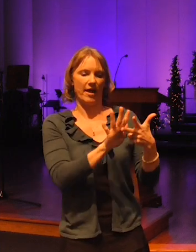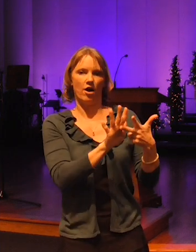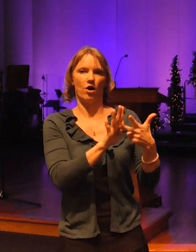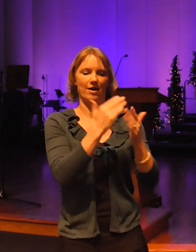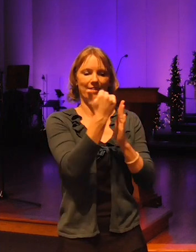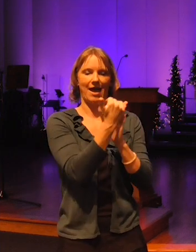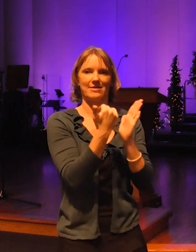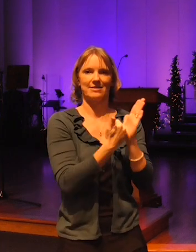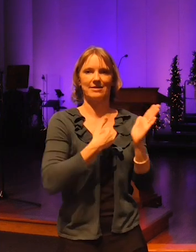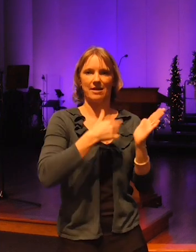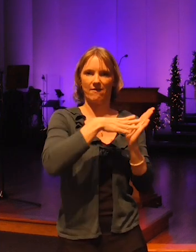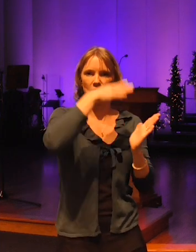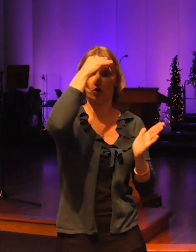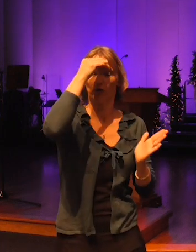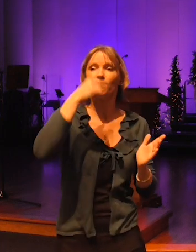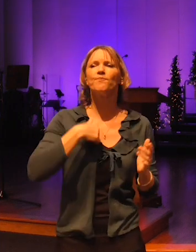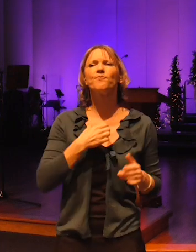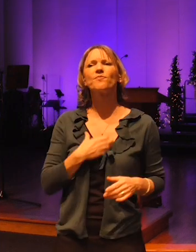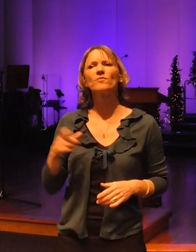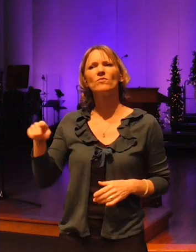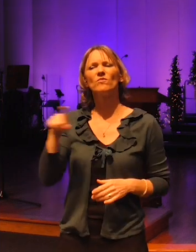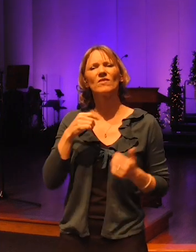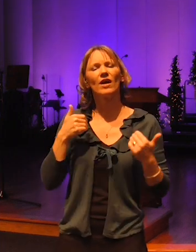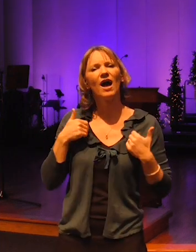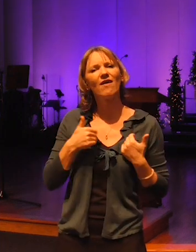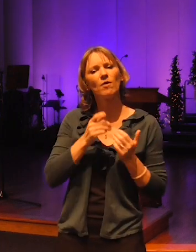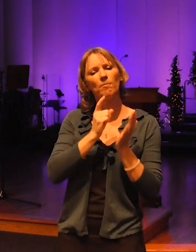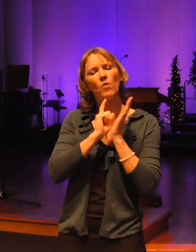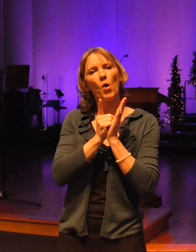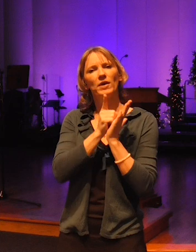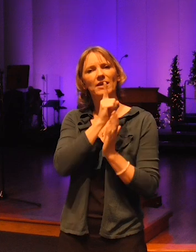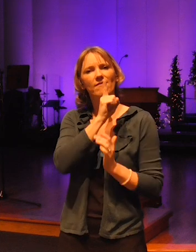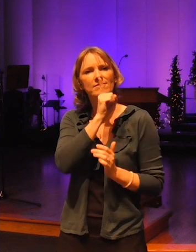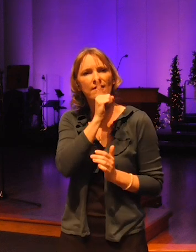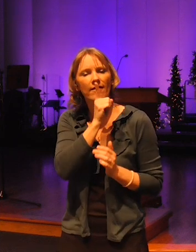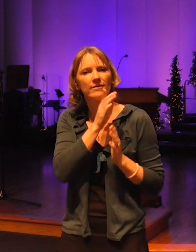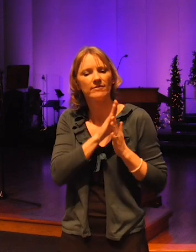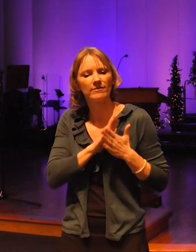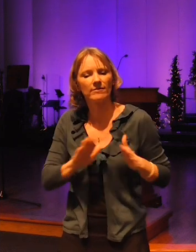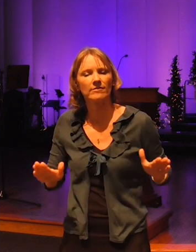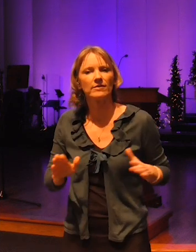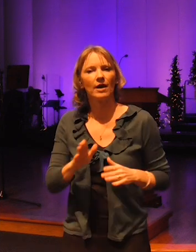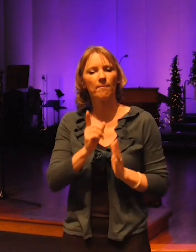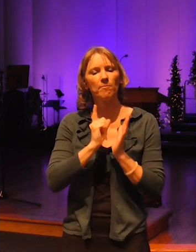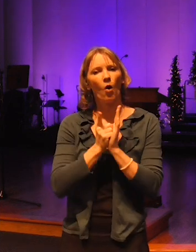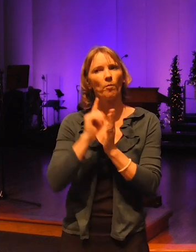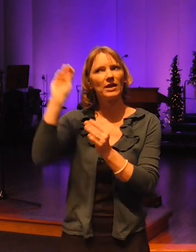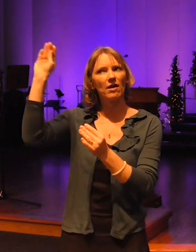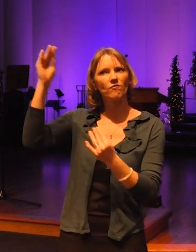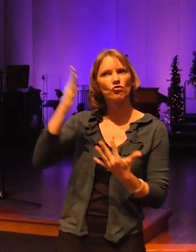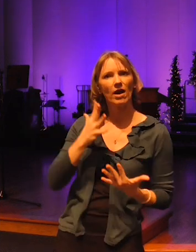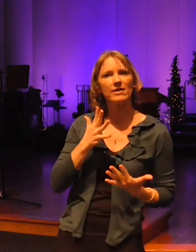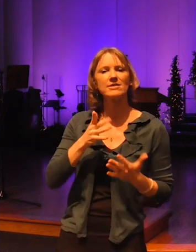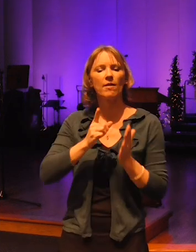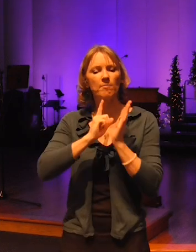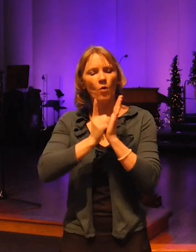ese momento de silencio ese momento de Gracia ese momento de soledad que revela a que